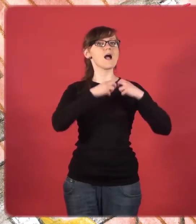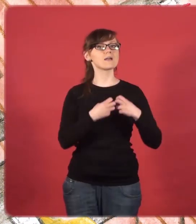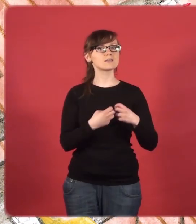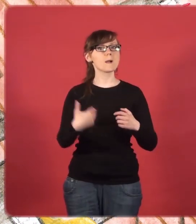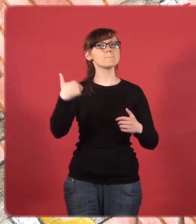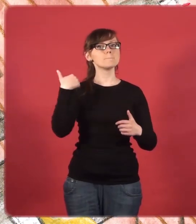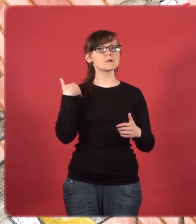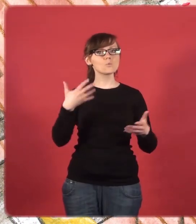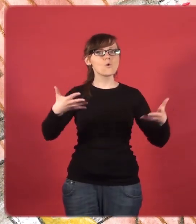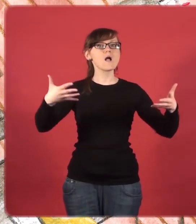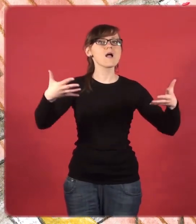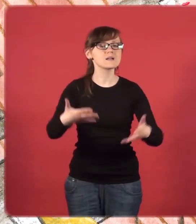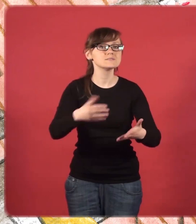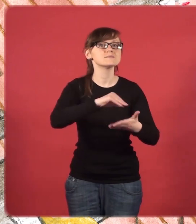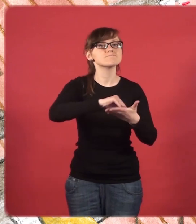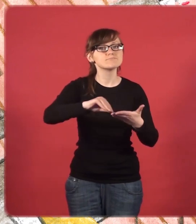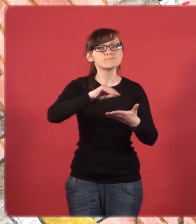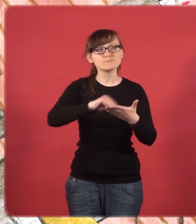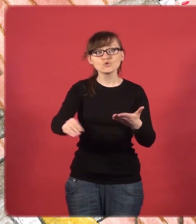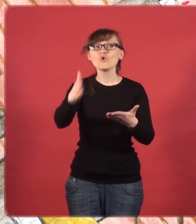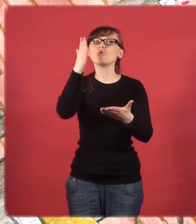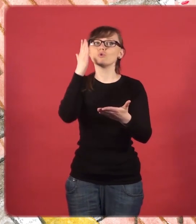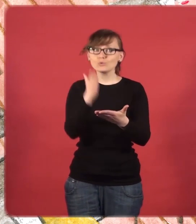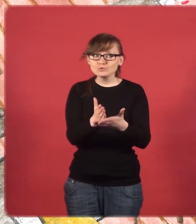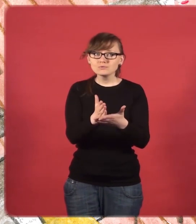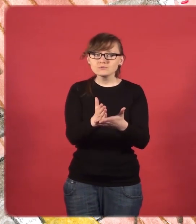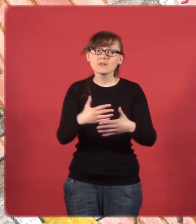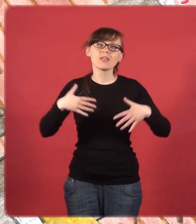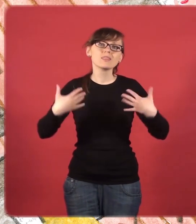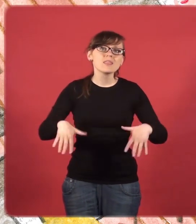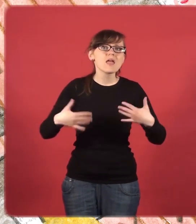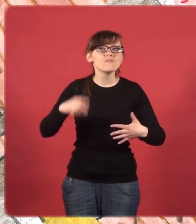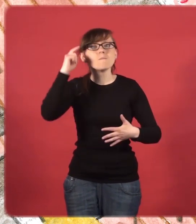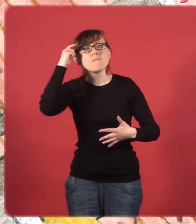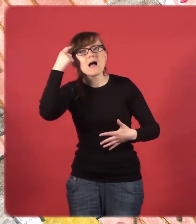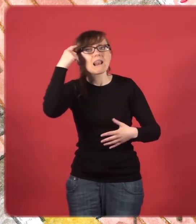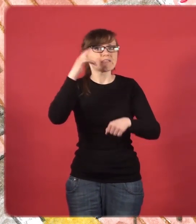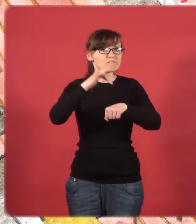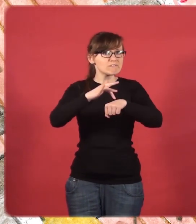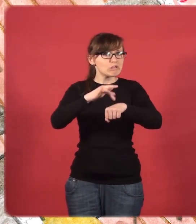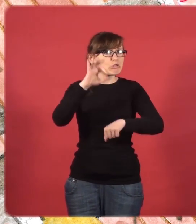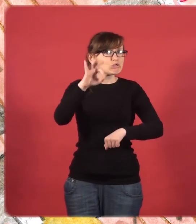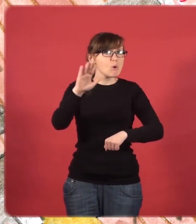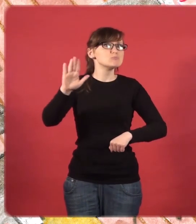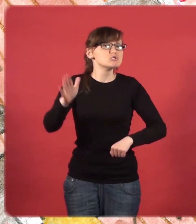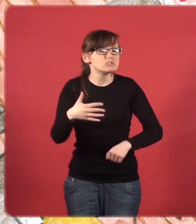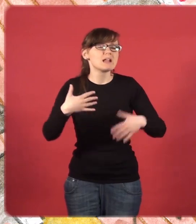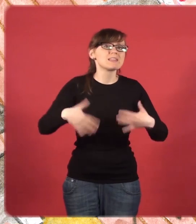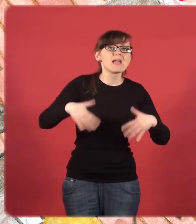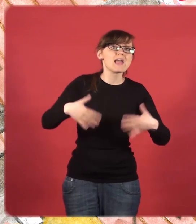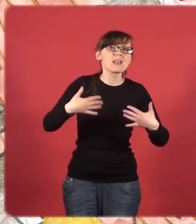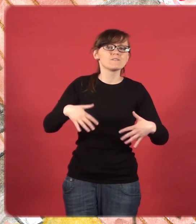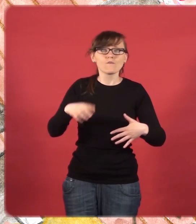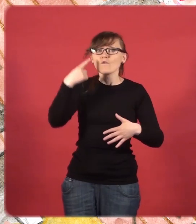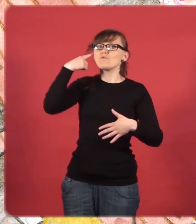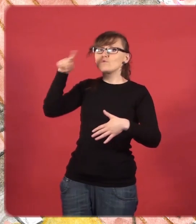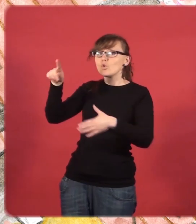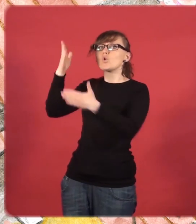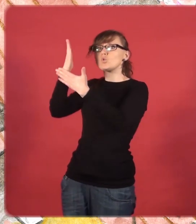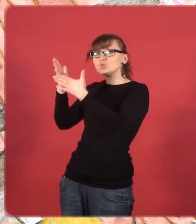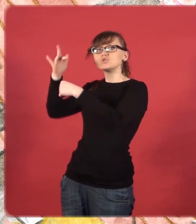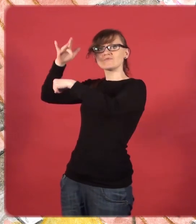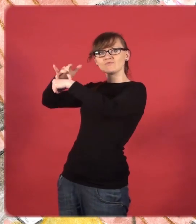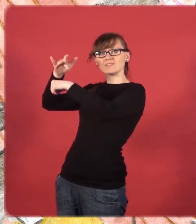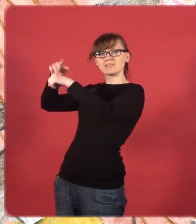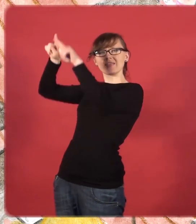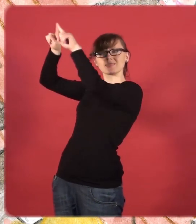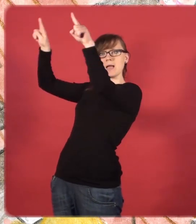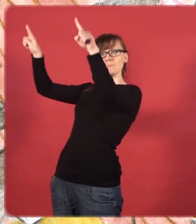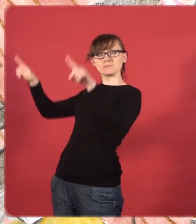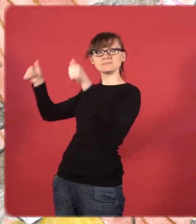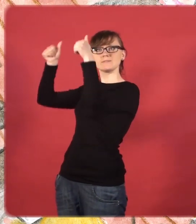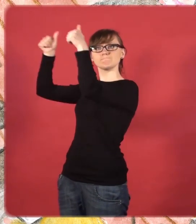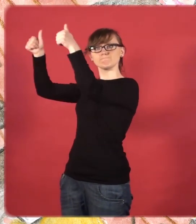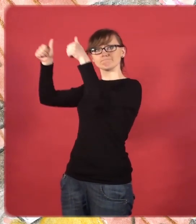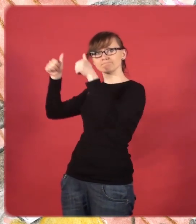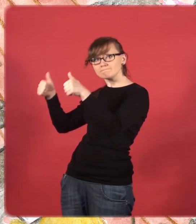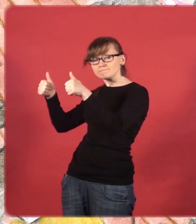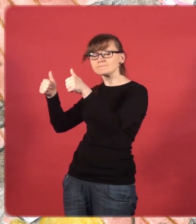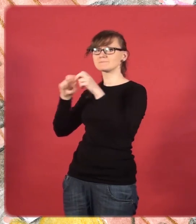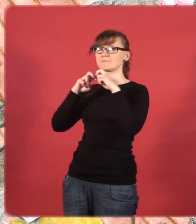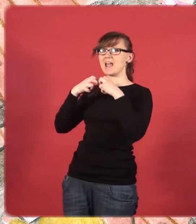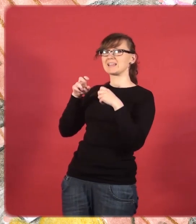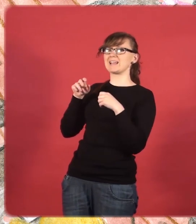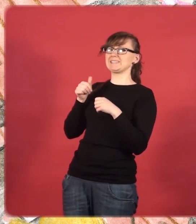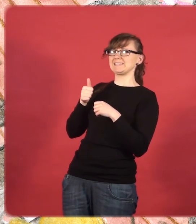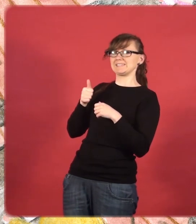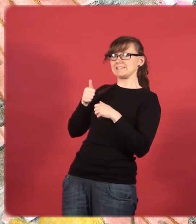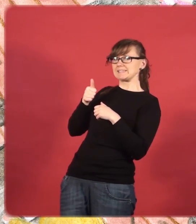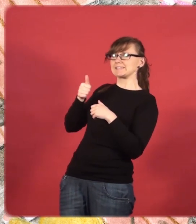Wyniki egzaminów miały być wywieszone na tablicy informacyjnej. Ania razem z Jane, obie bardzo przejęte, poszły sprawdzić wyniki.